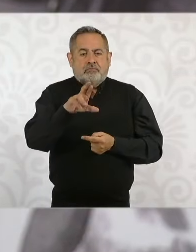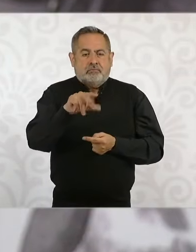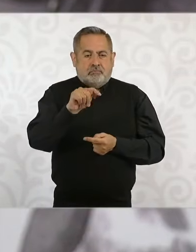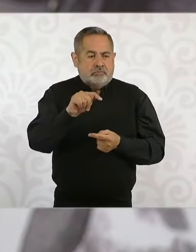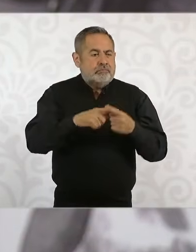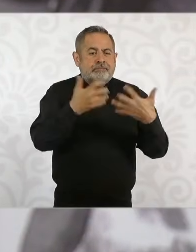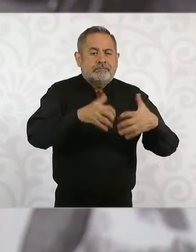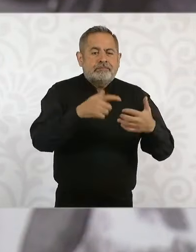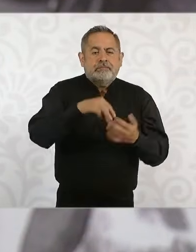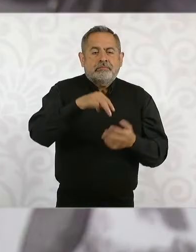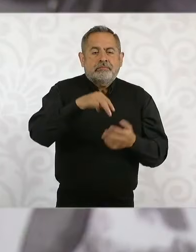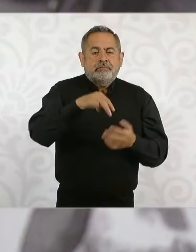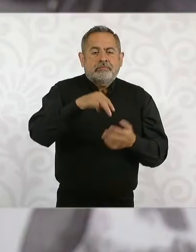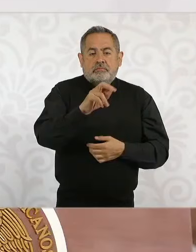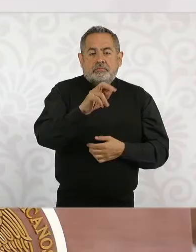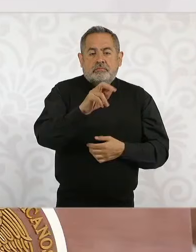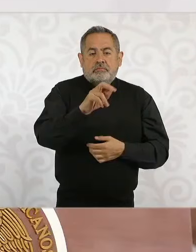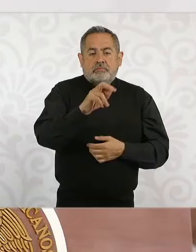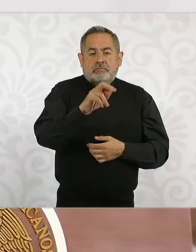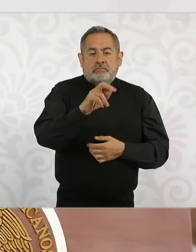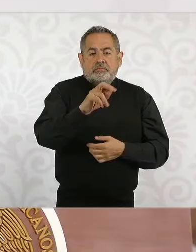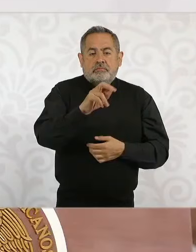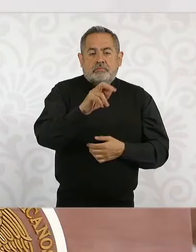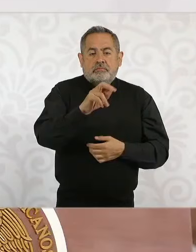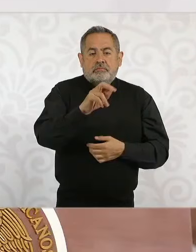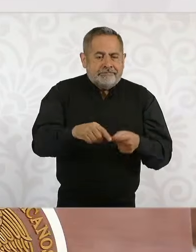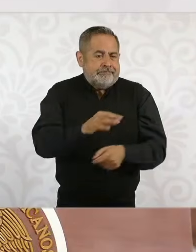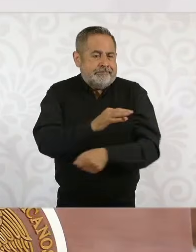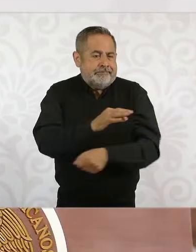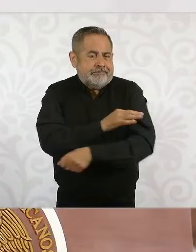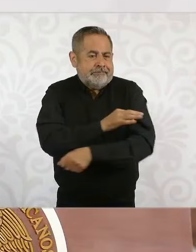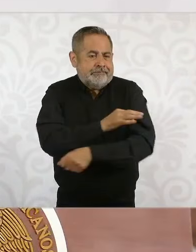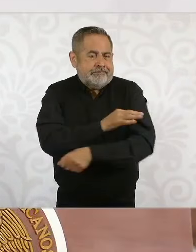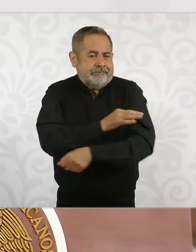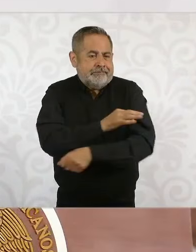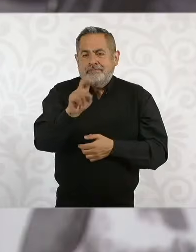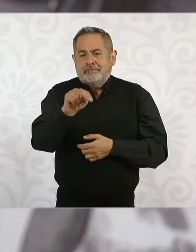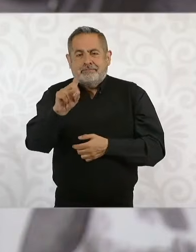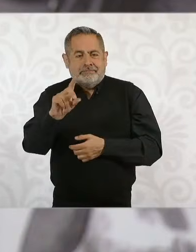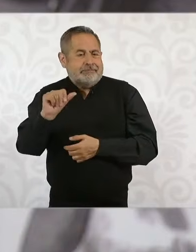fabricación de vacunas de MRA en mensajero, el proyecto que comentaba el equipo de Kenner hoy